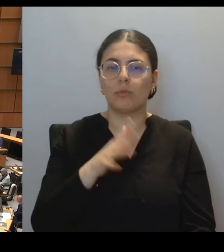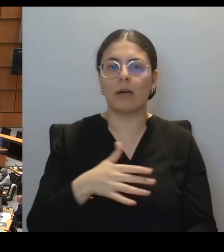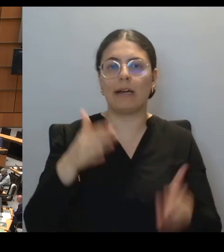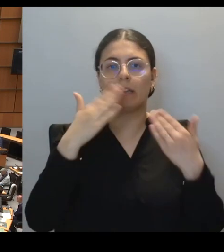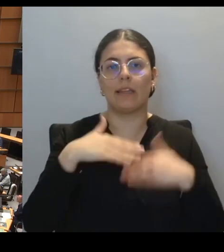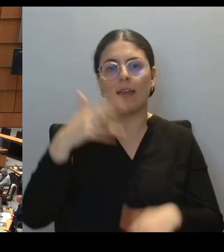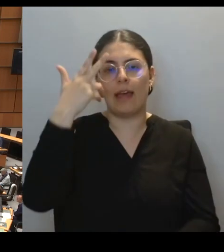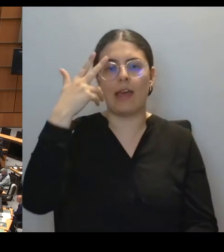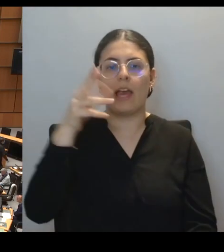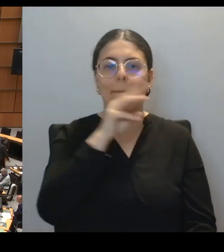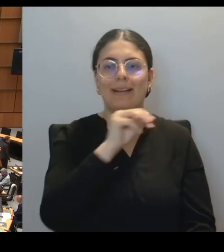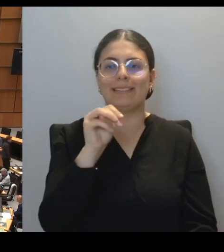Herr Andre Schulze.